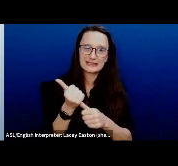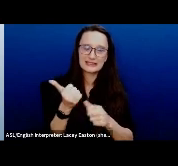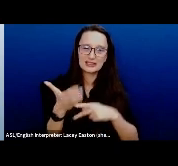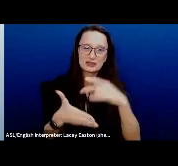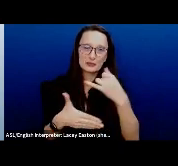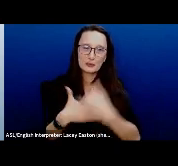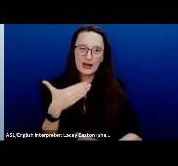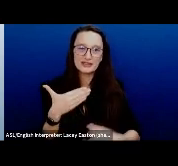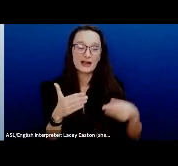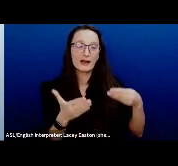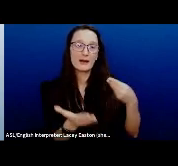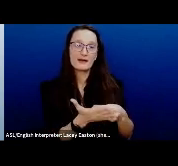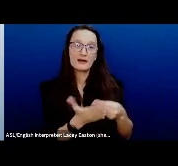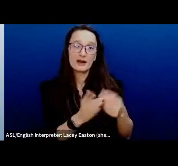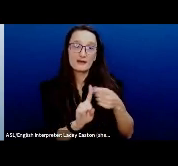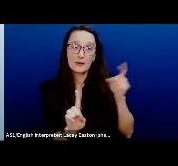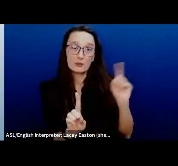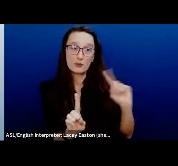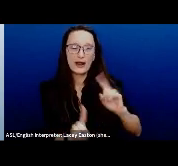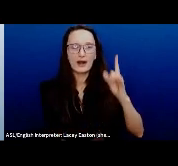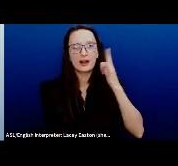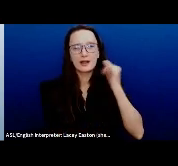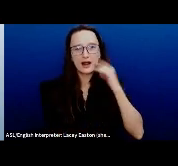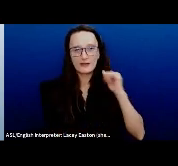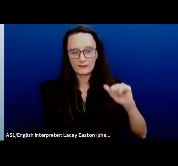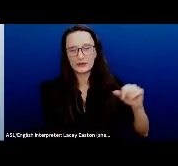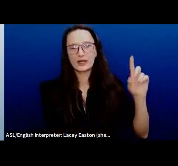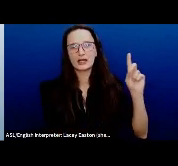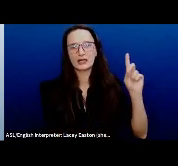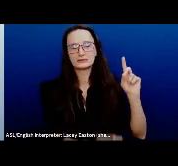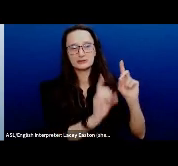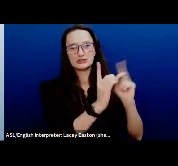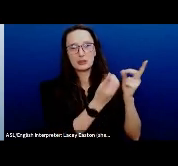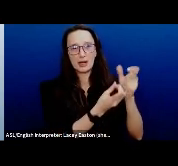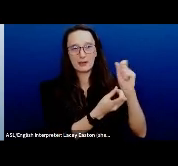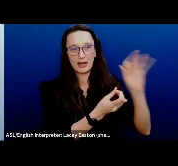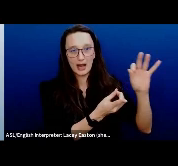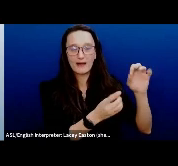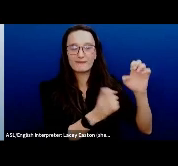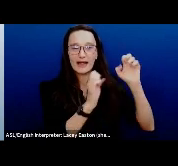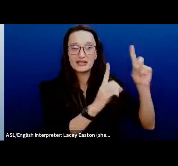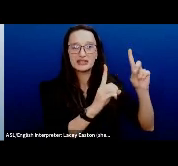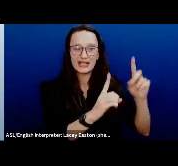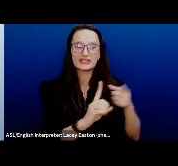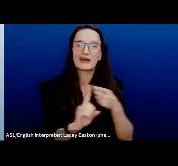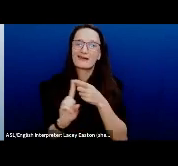de Educación de California desde la Oficina de Educación del Condado de Sacramento, brindamos capacitación y